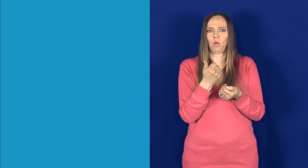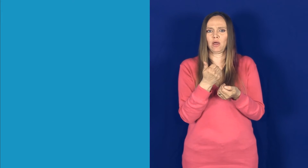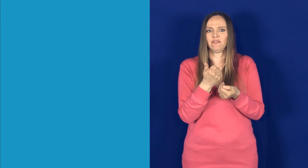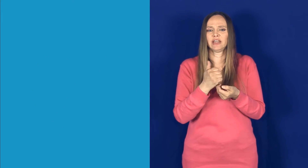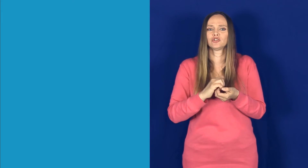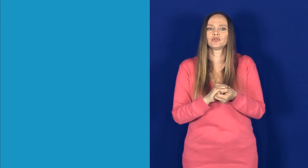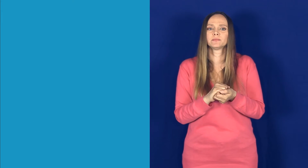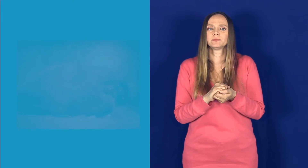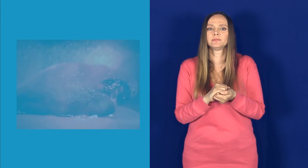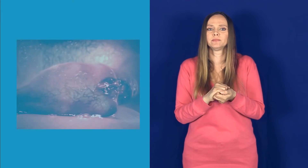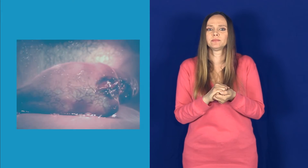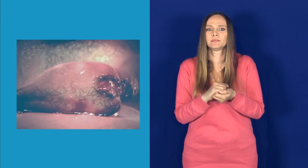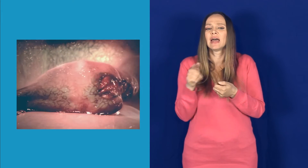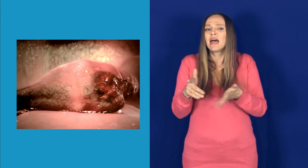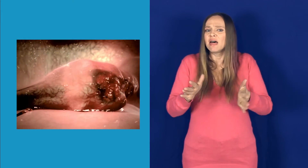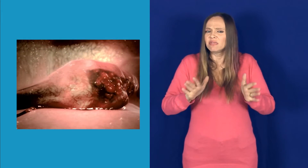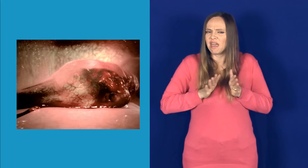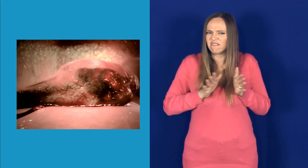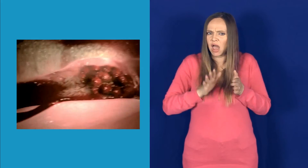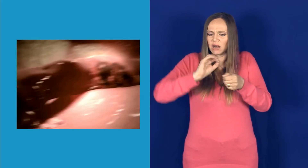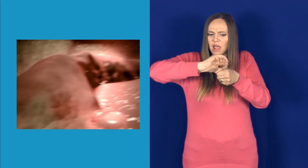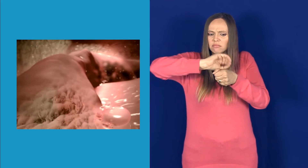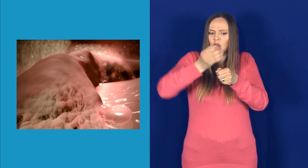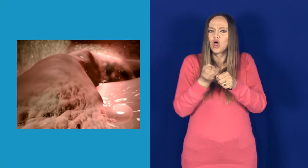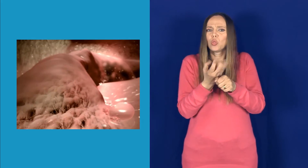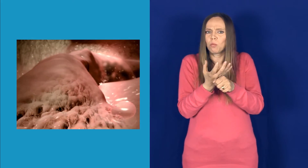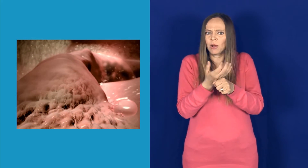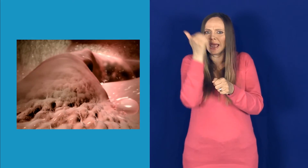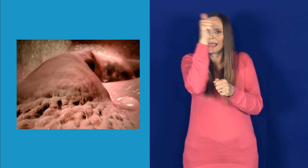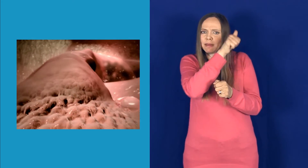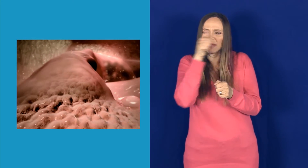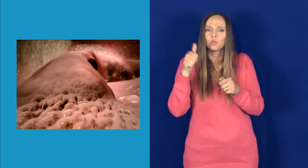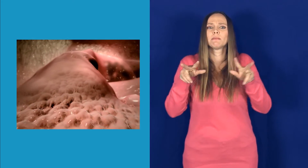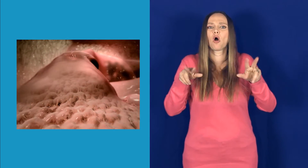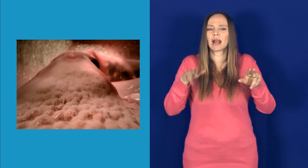Zločeste tumorje imenujemo rak na debelem črevesu in danki.